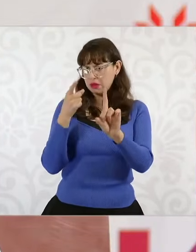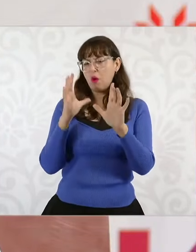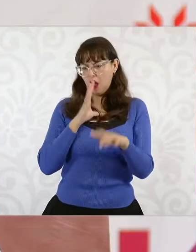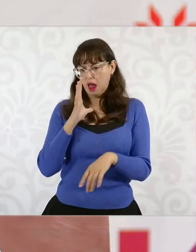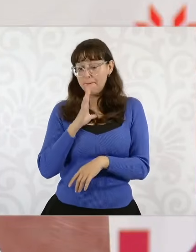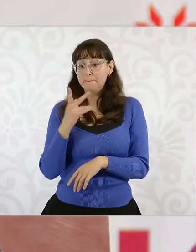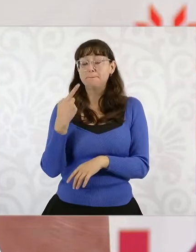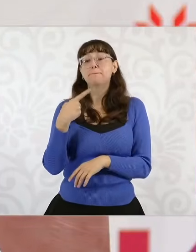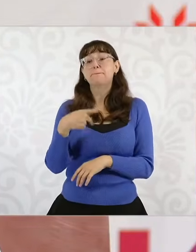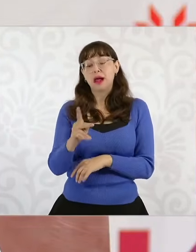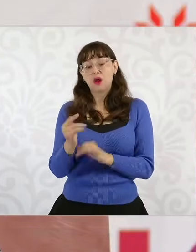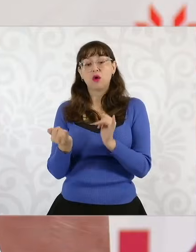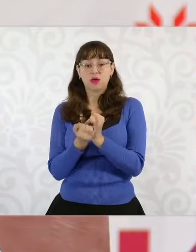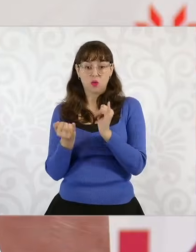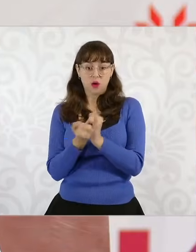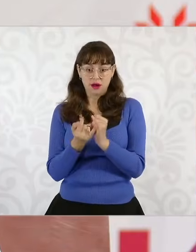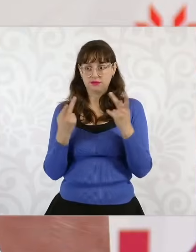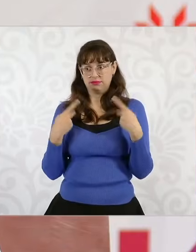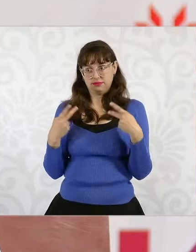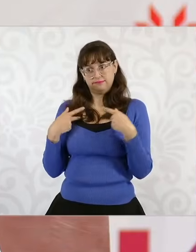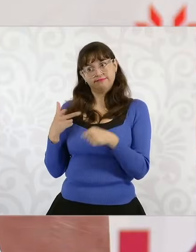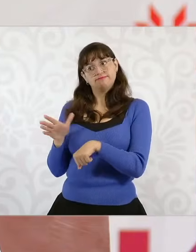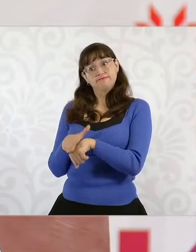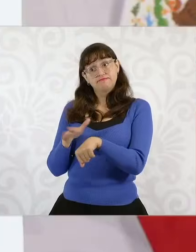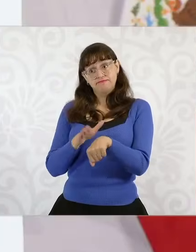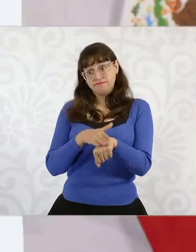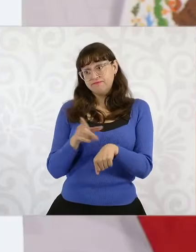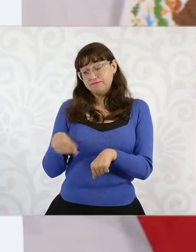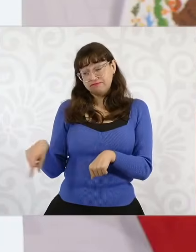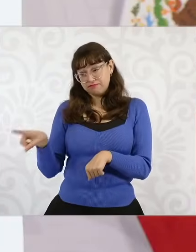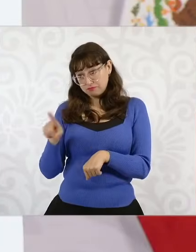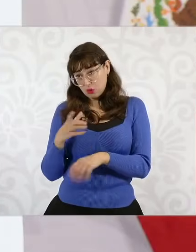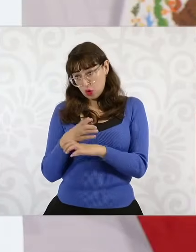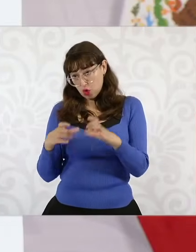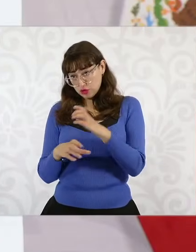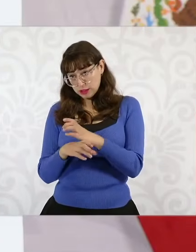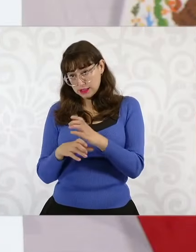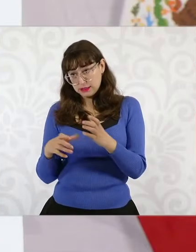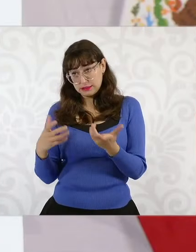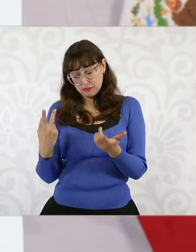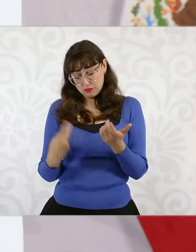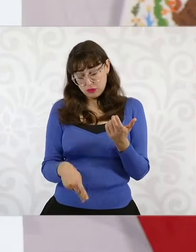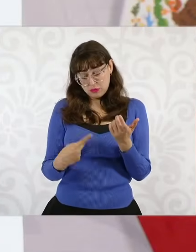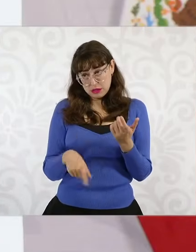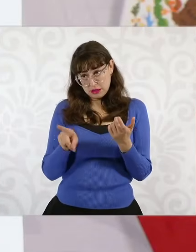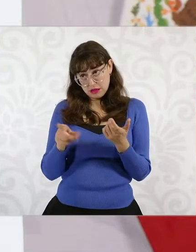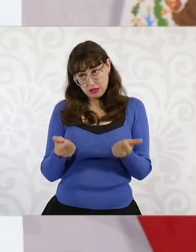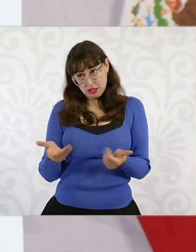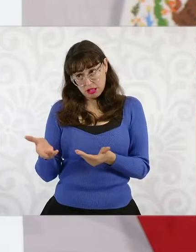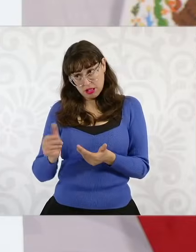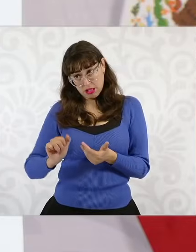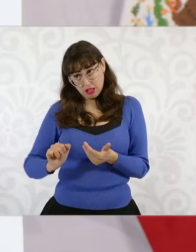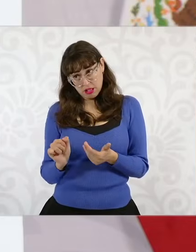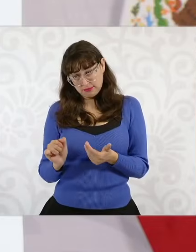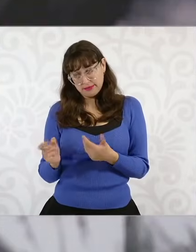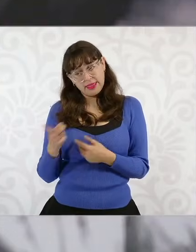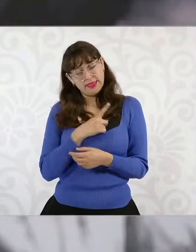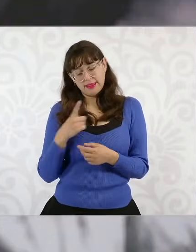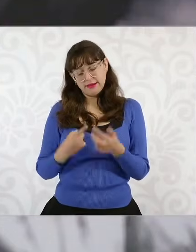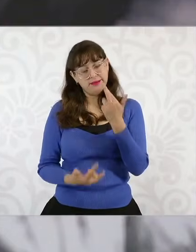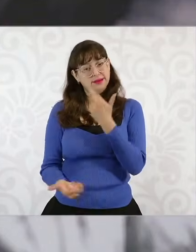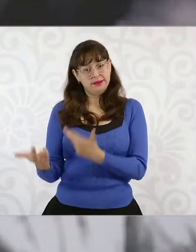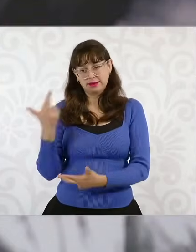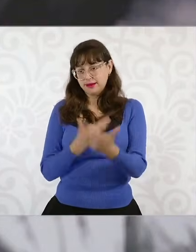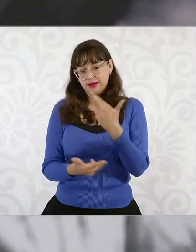es convocar a que sigamos con la enorme labor de repatriación de piezas arqueológicas y de piezas